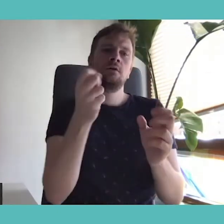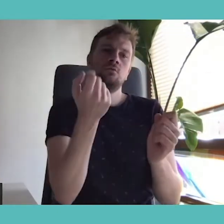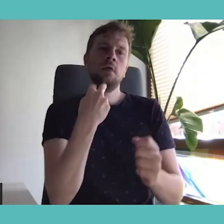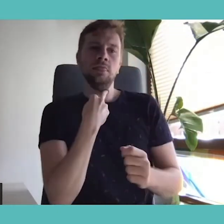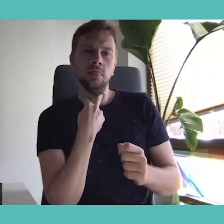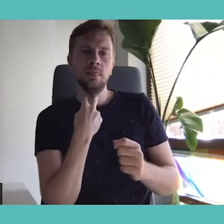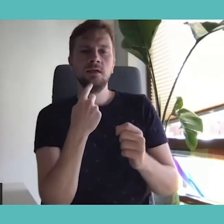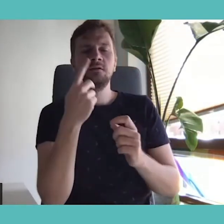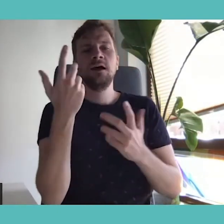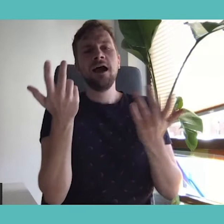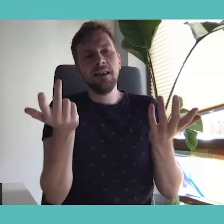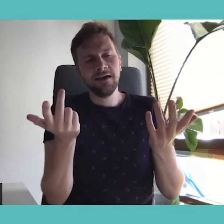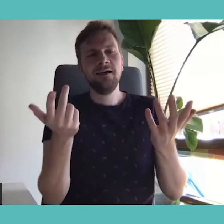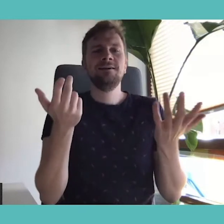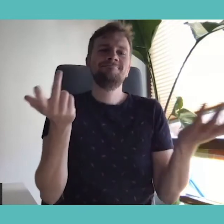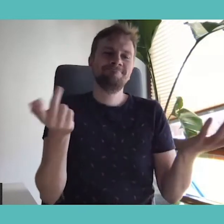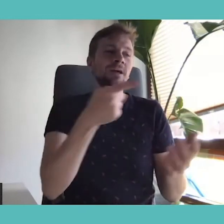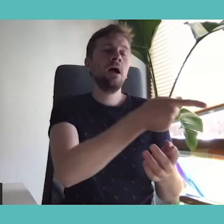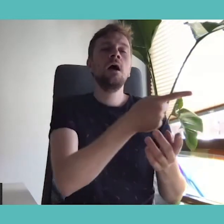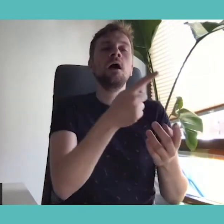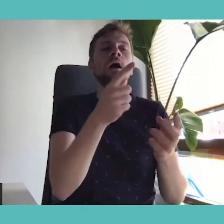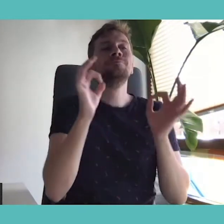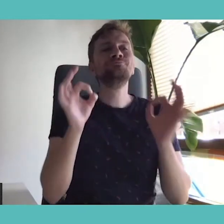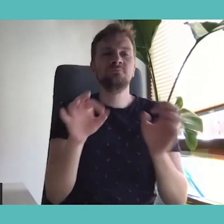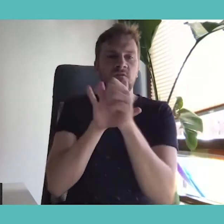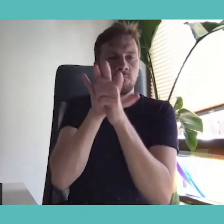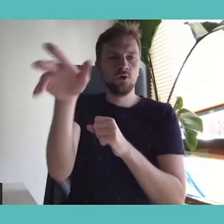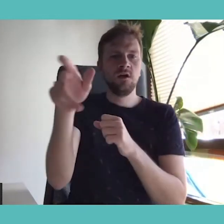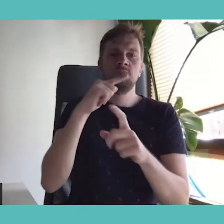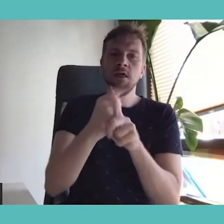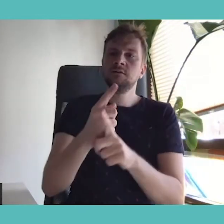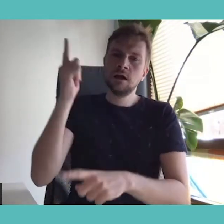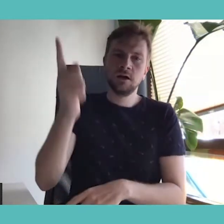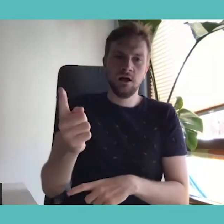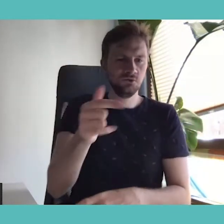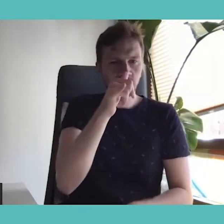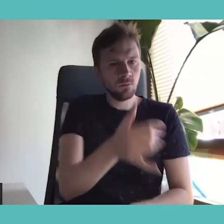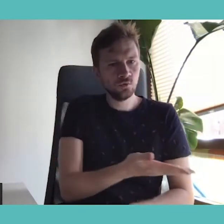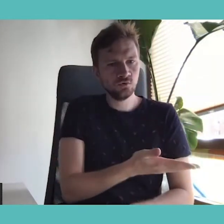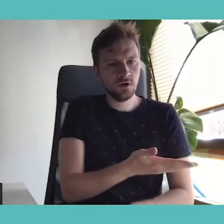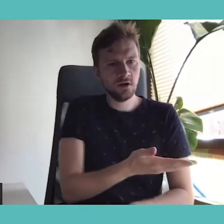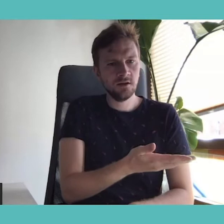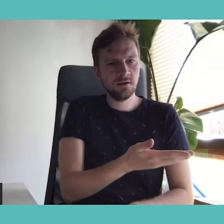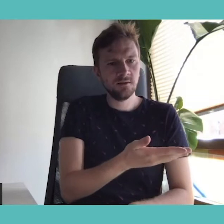Tak naprawdę Rzecznik nie może nakazać konkretnych rozwiązać, nie ma wpływu na decyzje podejmowane przez rząd w tej sprawie.